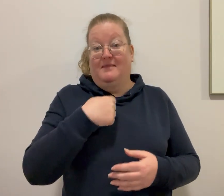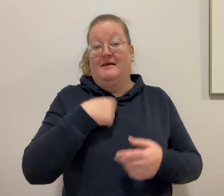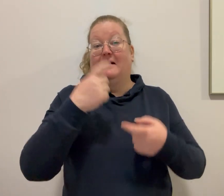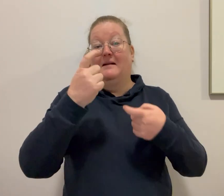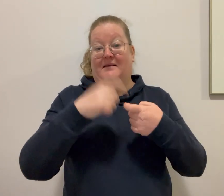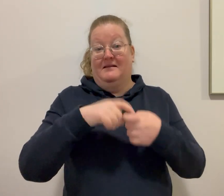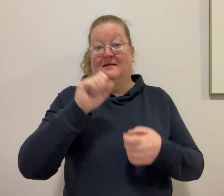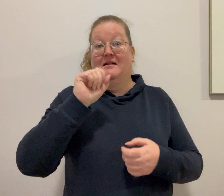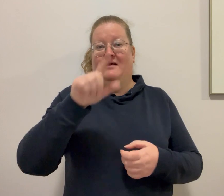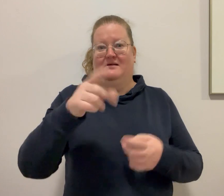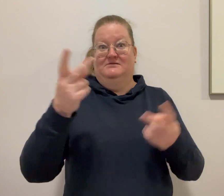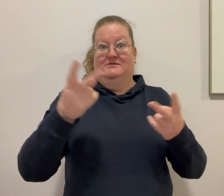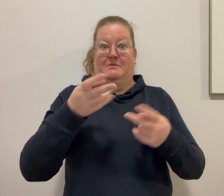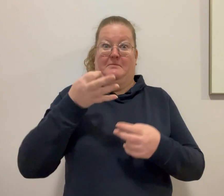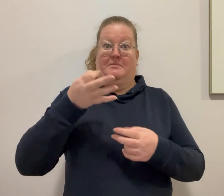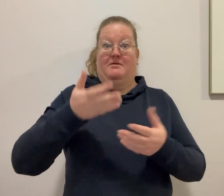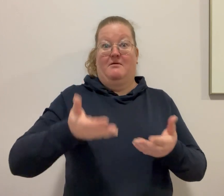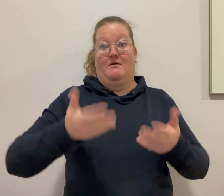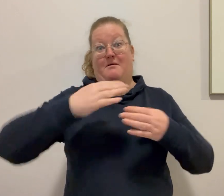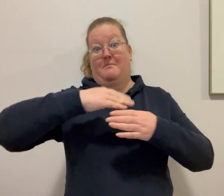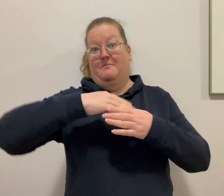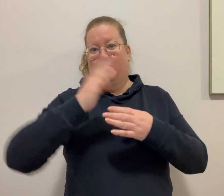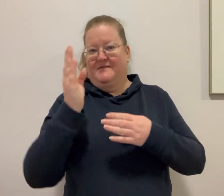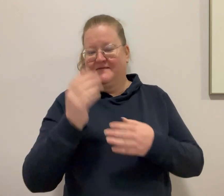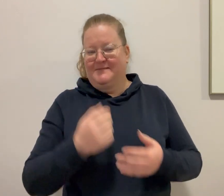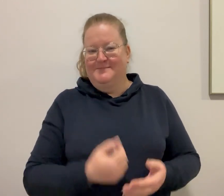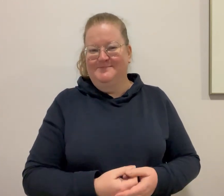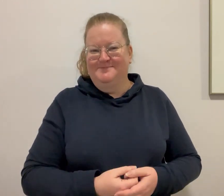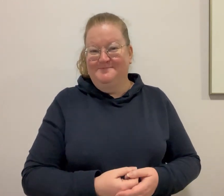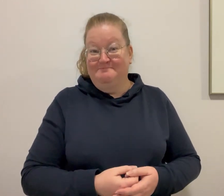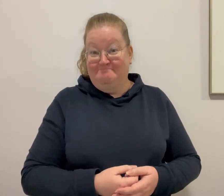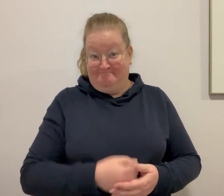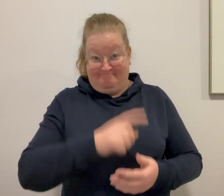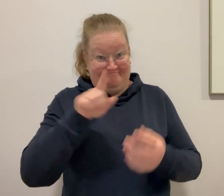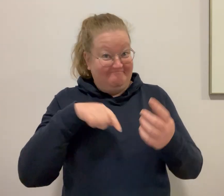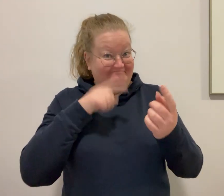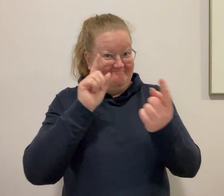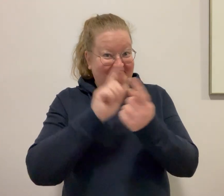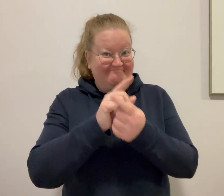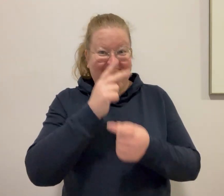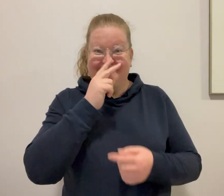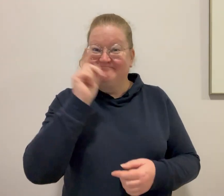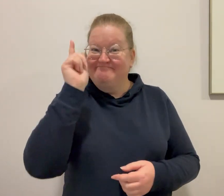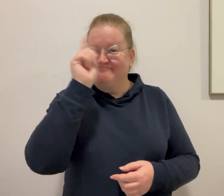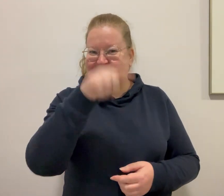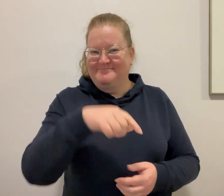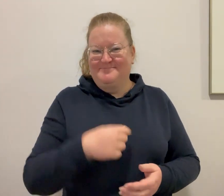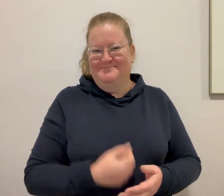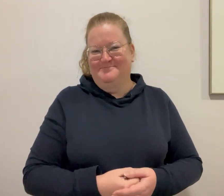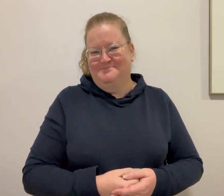niin lähetän sinulle Zoom-linkin. Lähetän sen aamupäivän aikana. Nähdään siellä!